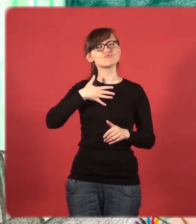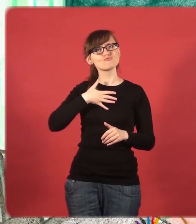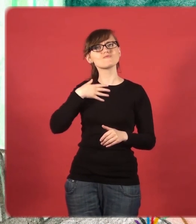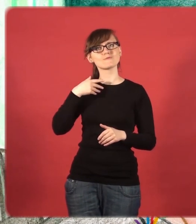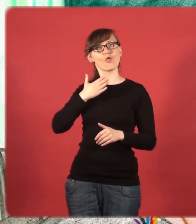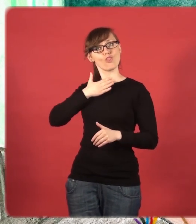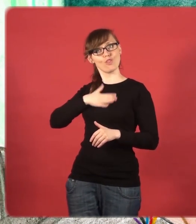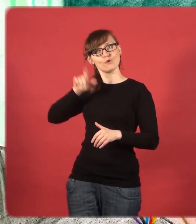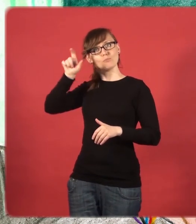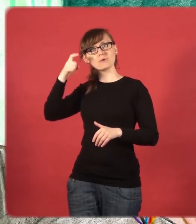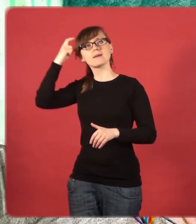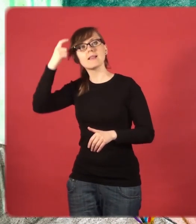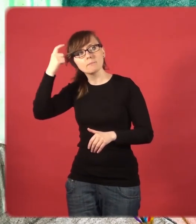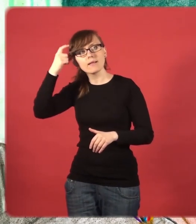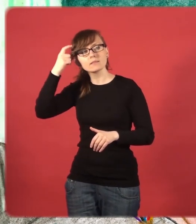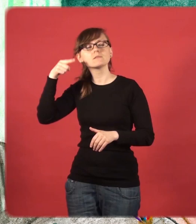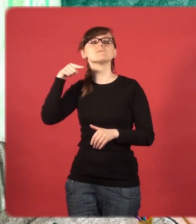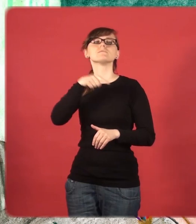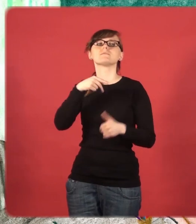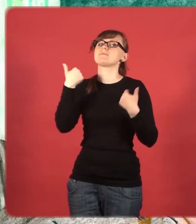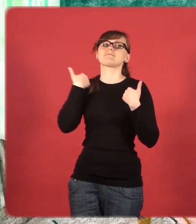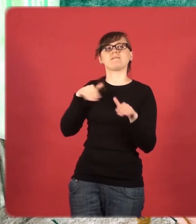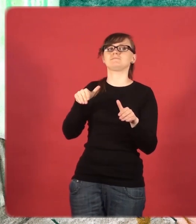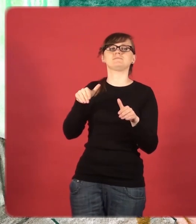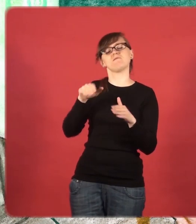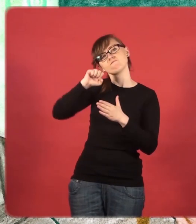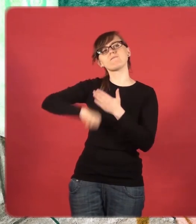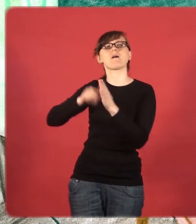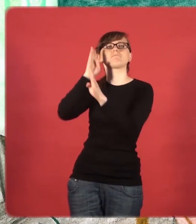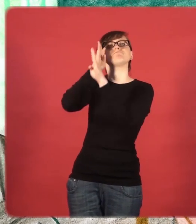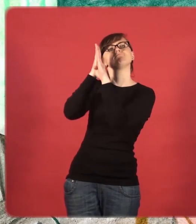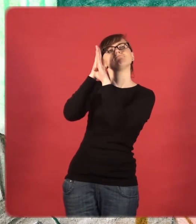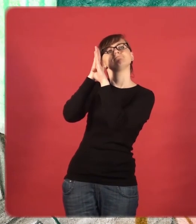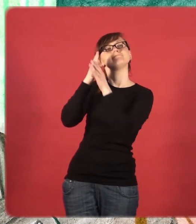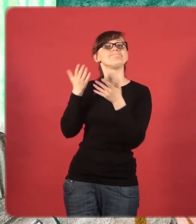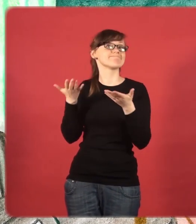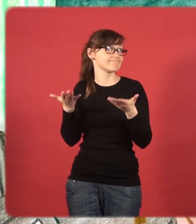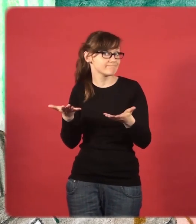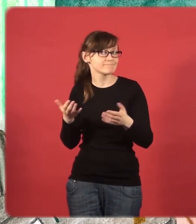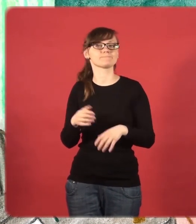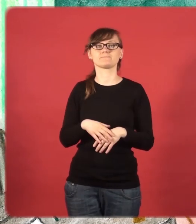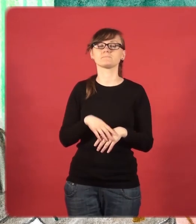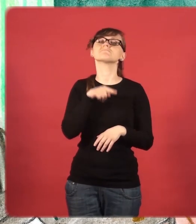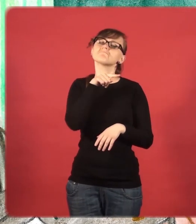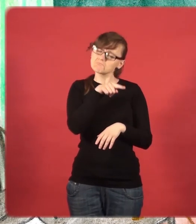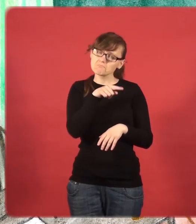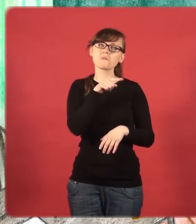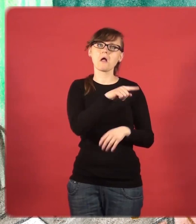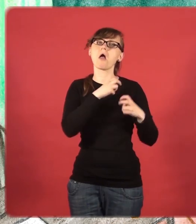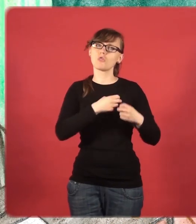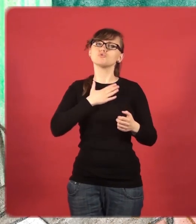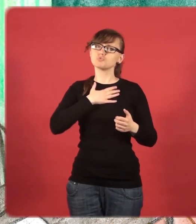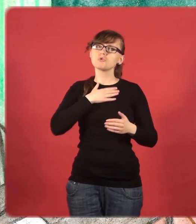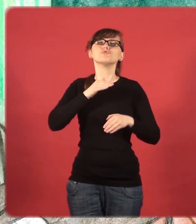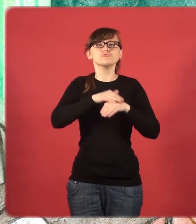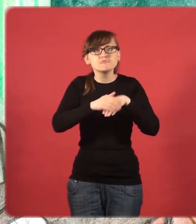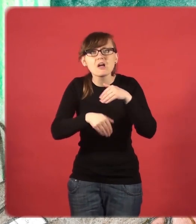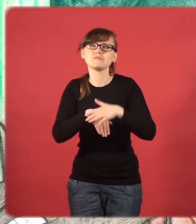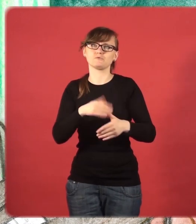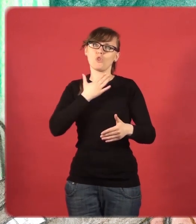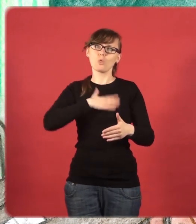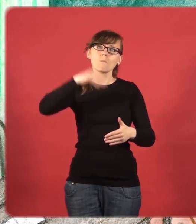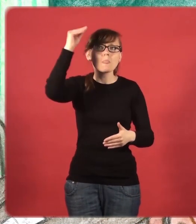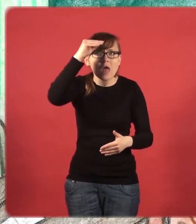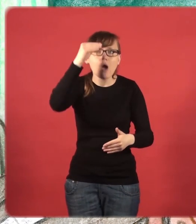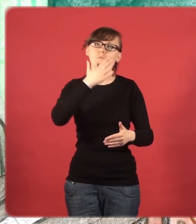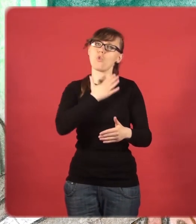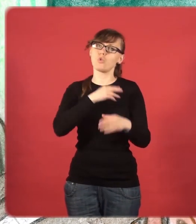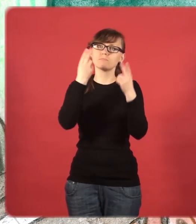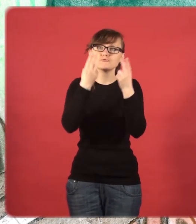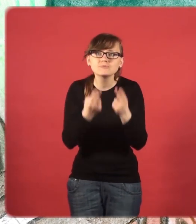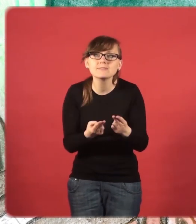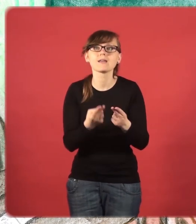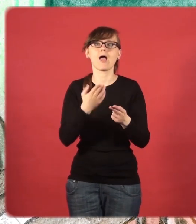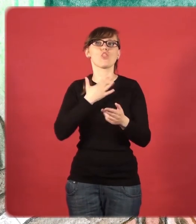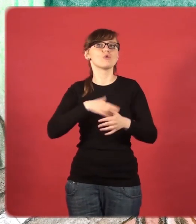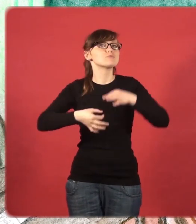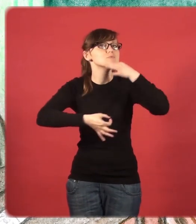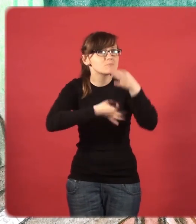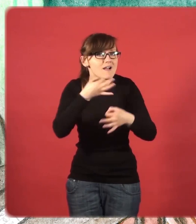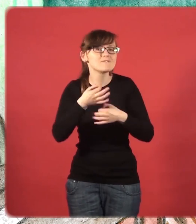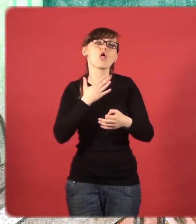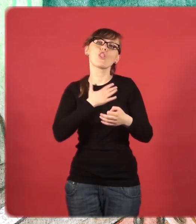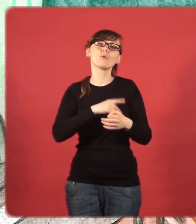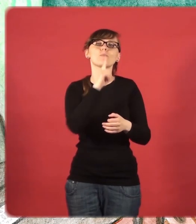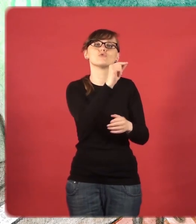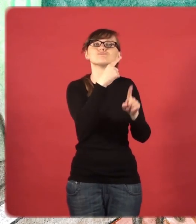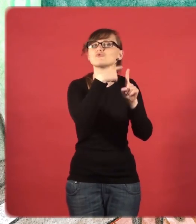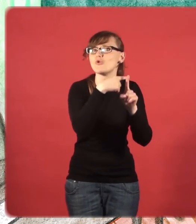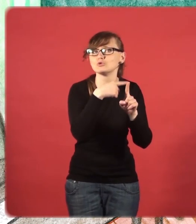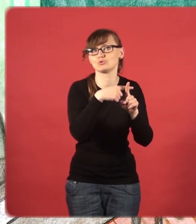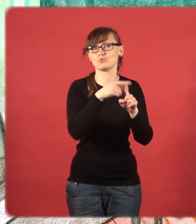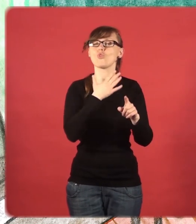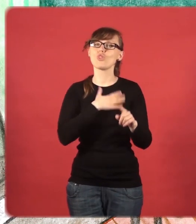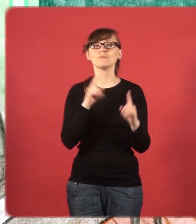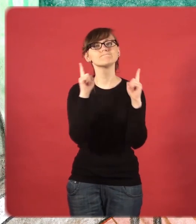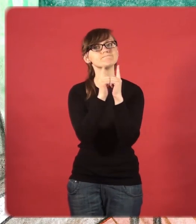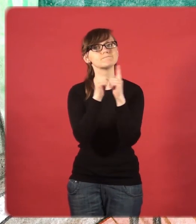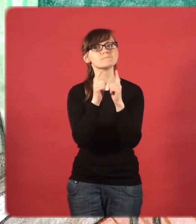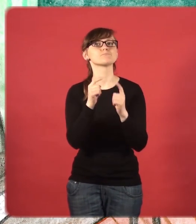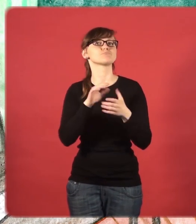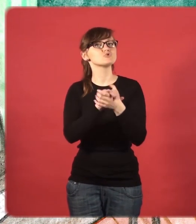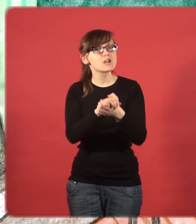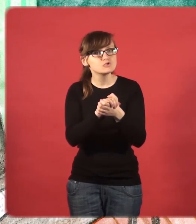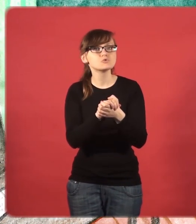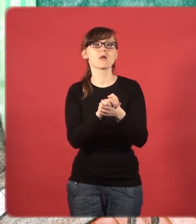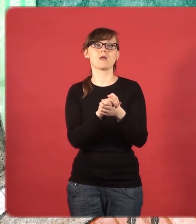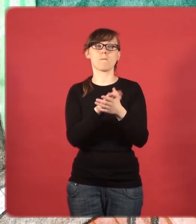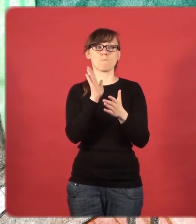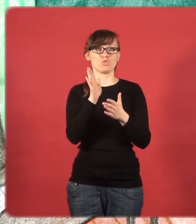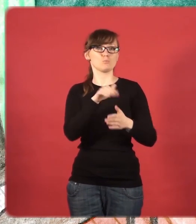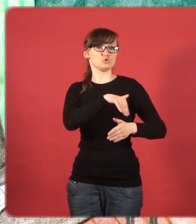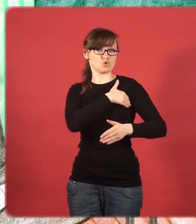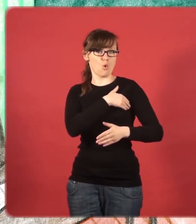Z przerażeniem odkryła, że nie czuje już nienawiści do Gilberta. Była jednak szczęśliwa i pełna zapału, wszystko ją cieszyło. Lubiła naukę, czytanie książek, śpiewanie w kościelnym chórze, przyjemne spotkania z przyjaciółmi.